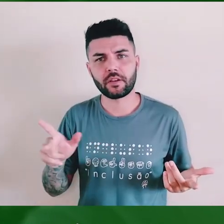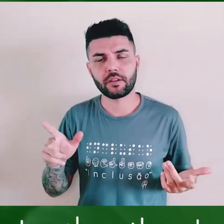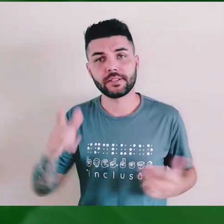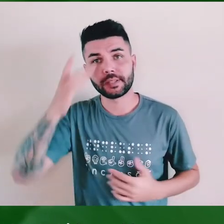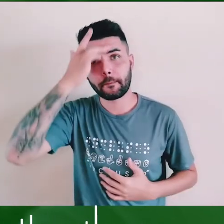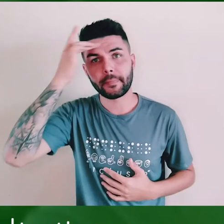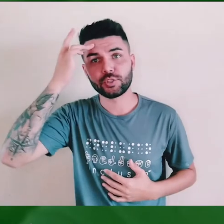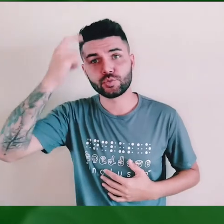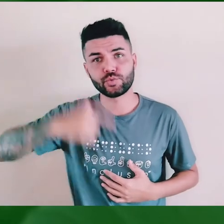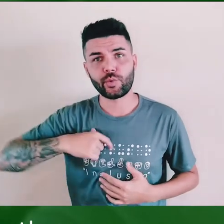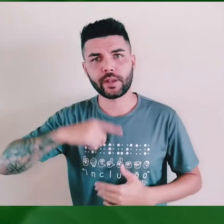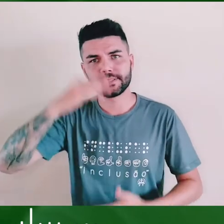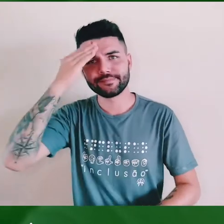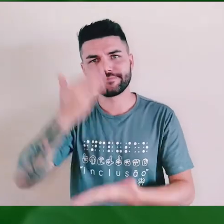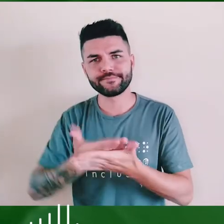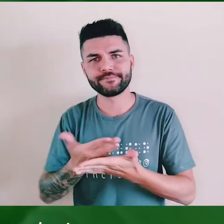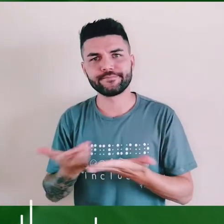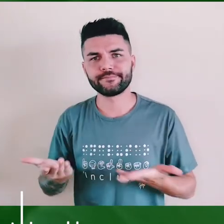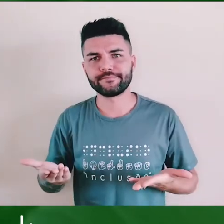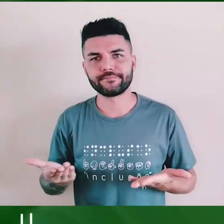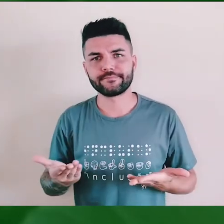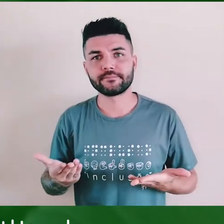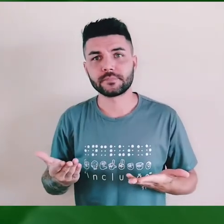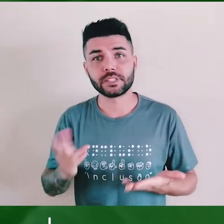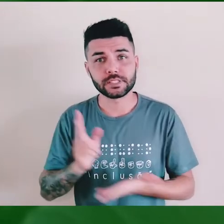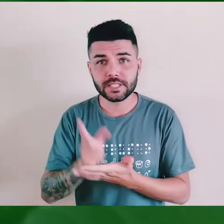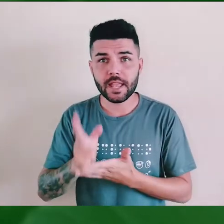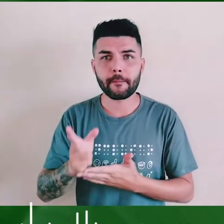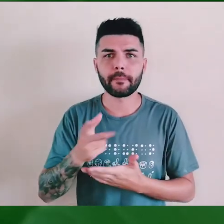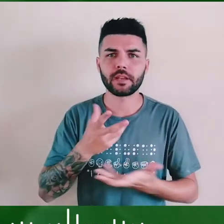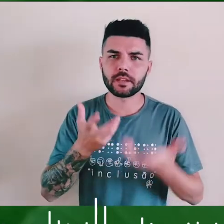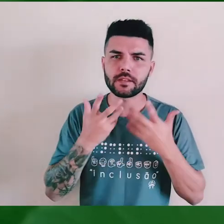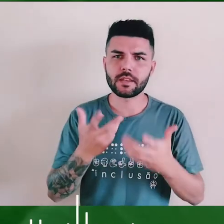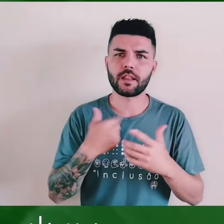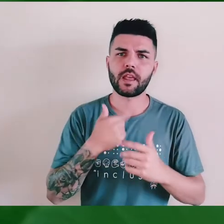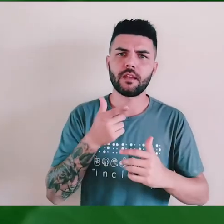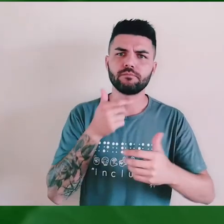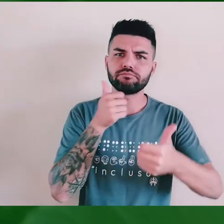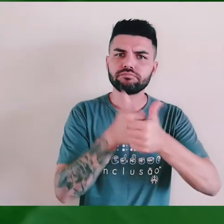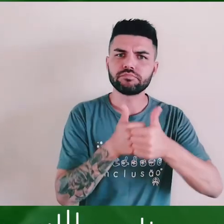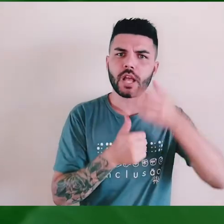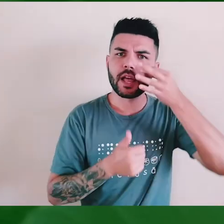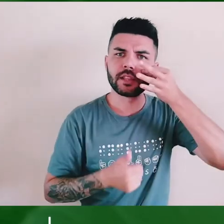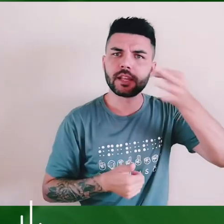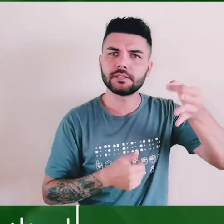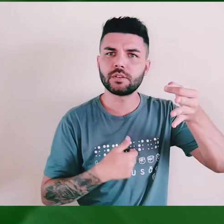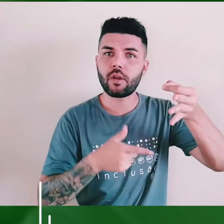ser mais ouvidas. As pessoas sempre vão querer consumir informação de quem elas confiam.